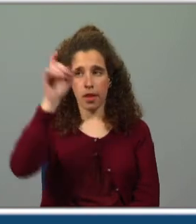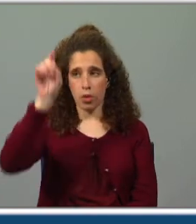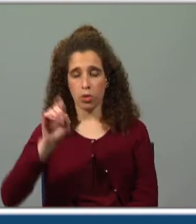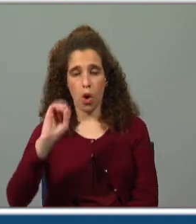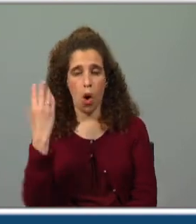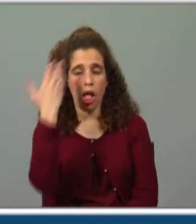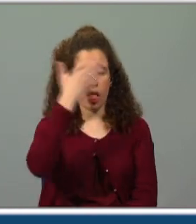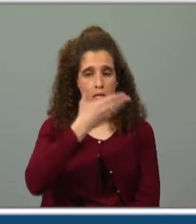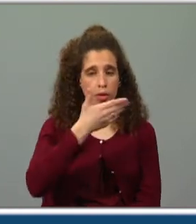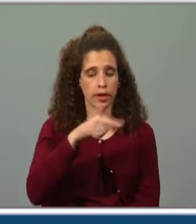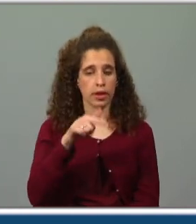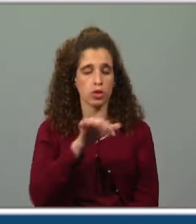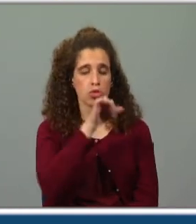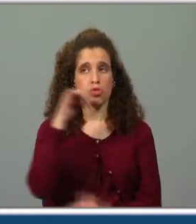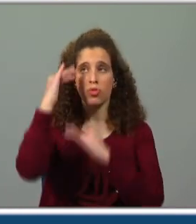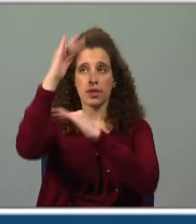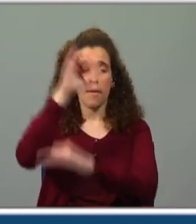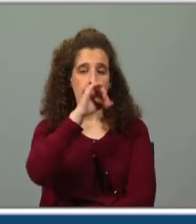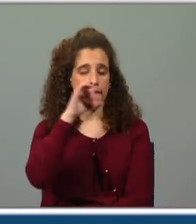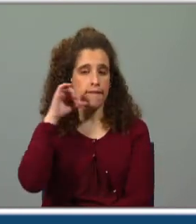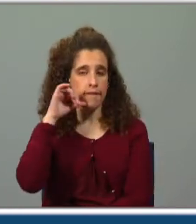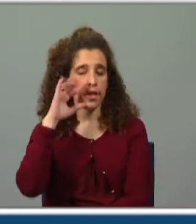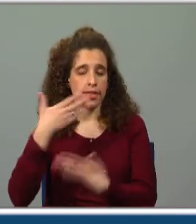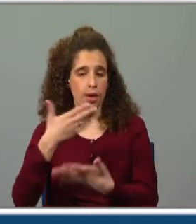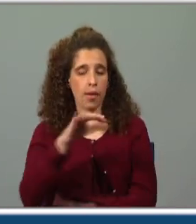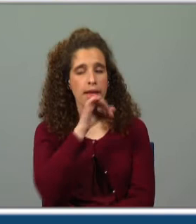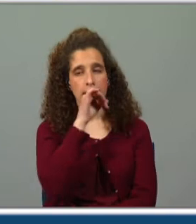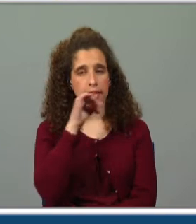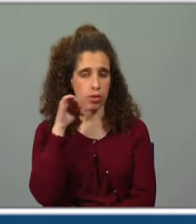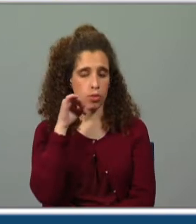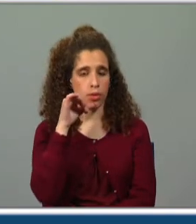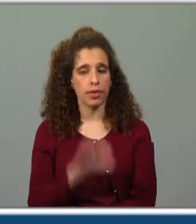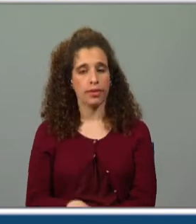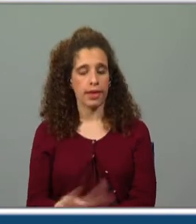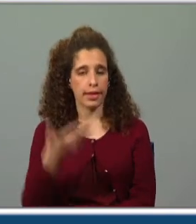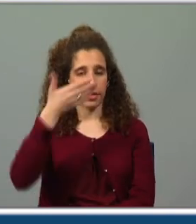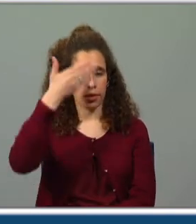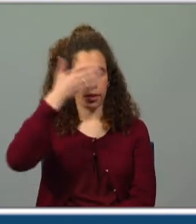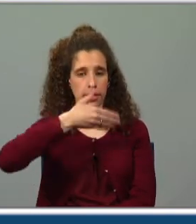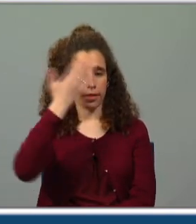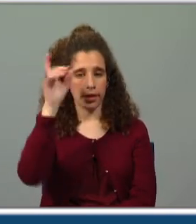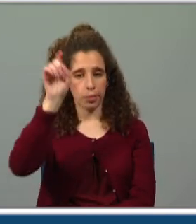à noite no caso e o céu está azul não é seria passada durante o dia 晚上以防萬一，天空是藍色的將在白天花費